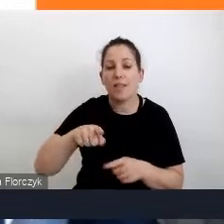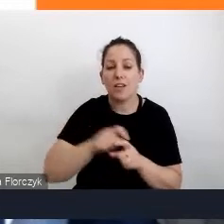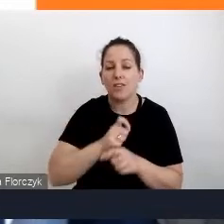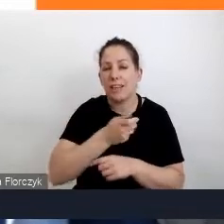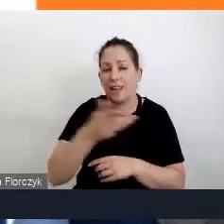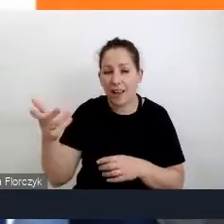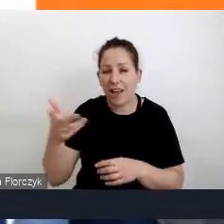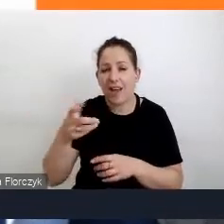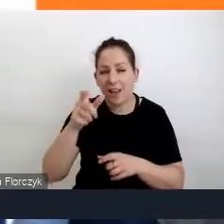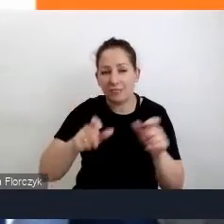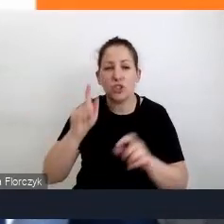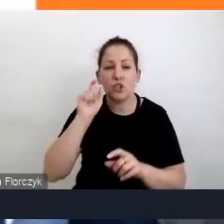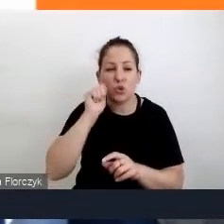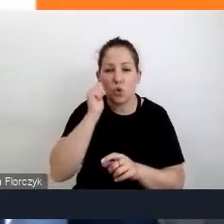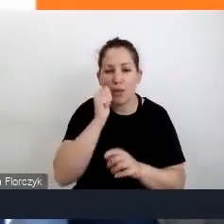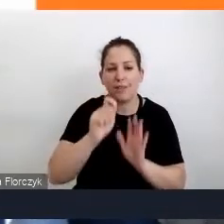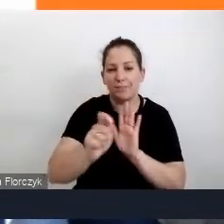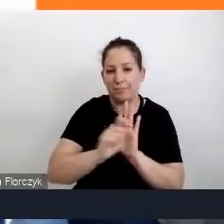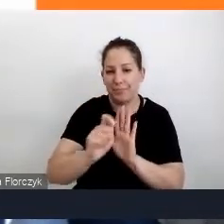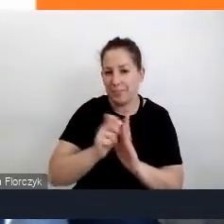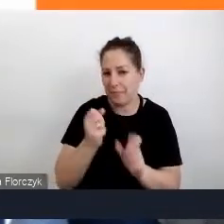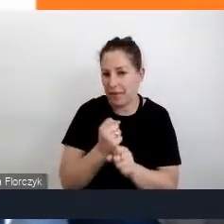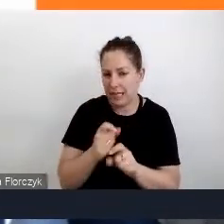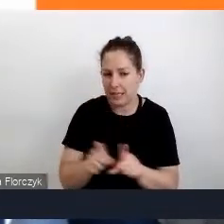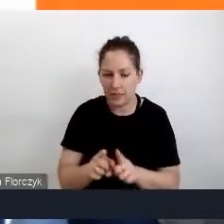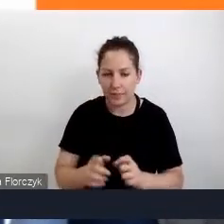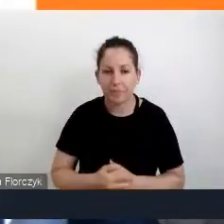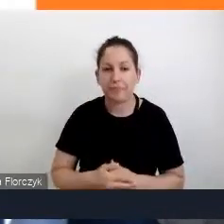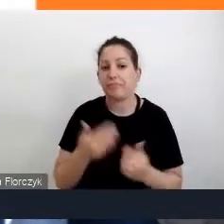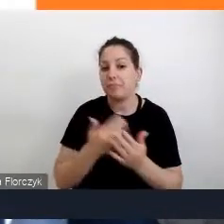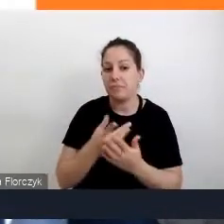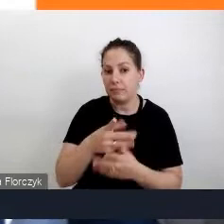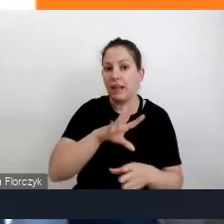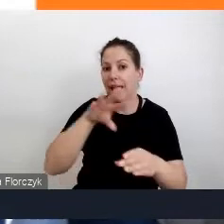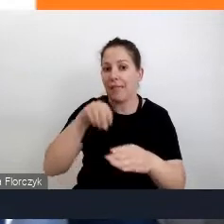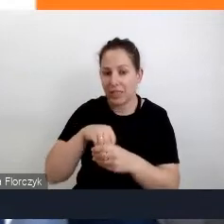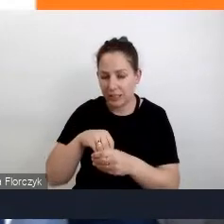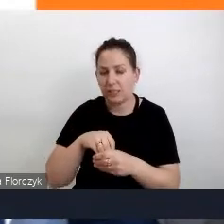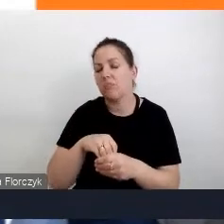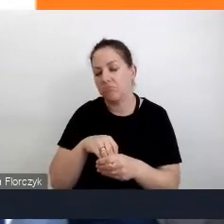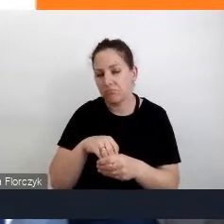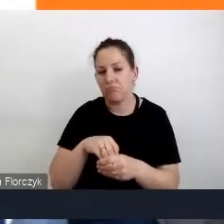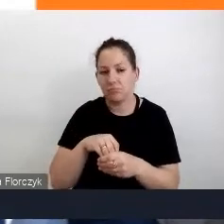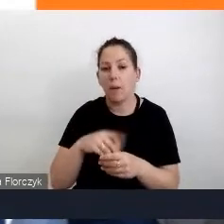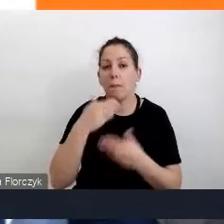które codziennie dojeżdża do pracy. Tego typu inwestycja spowodowała również